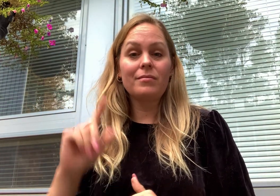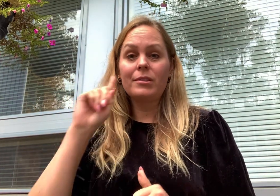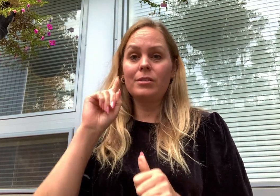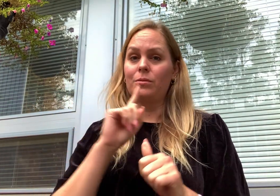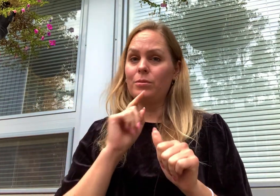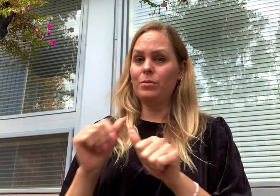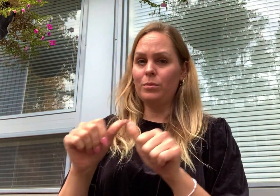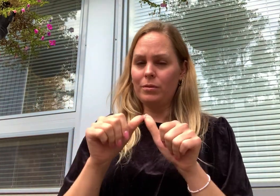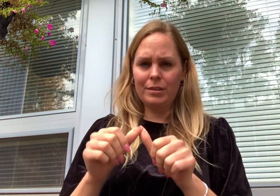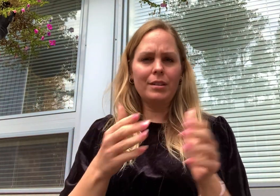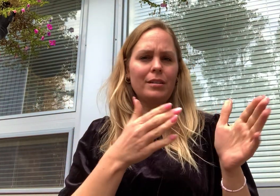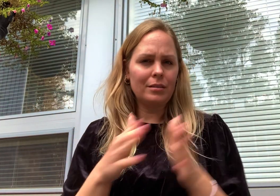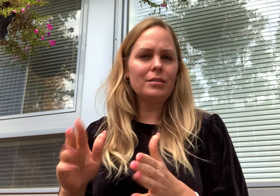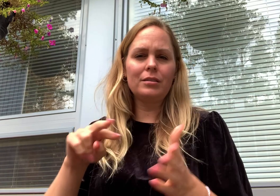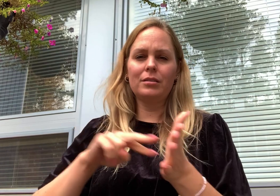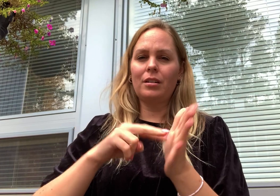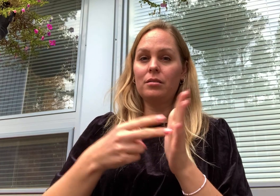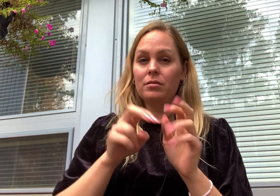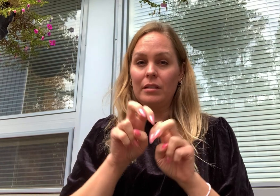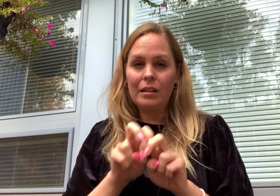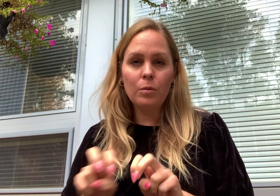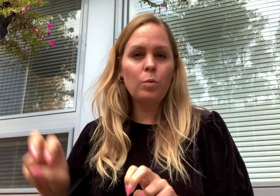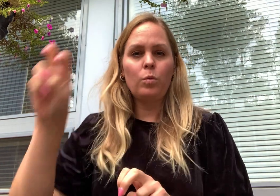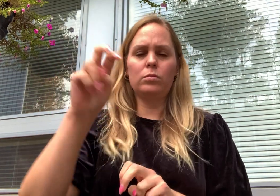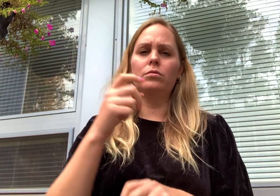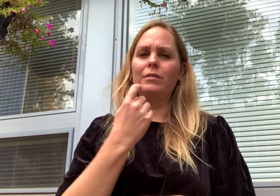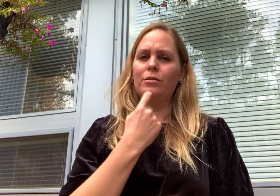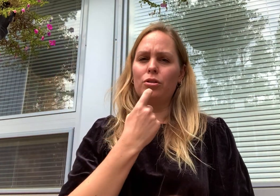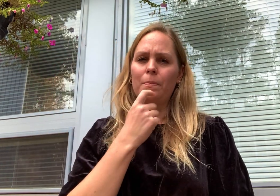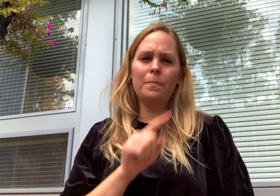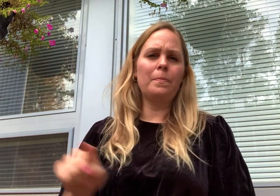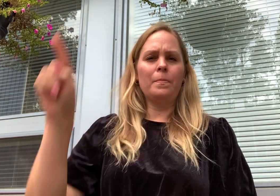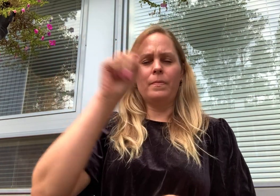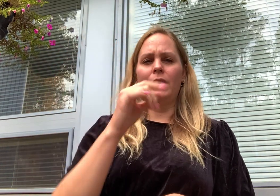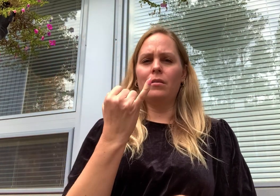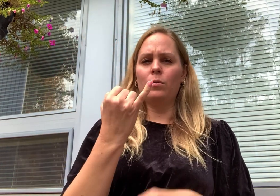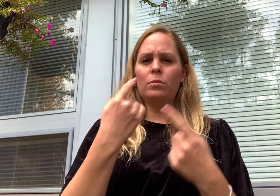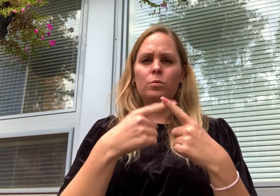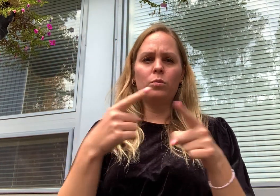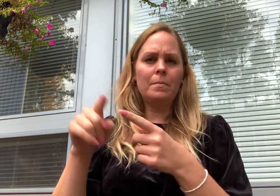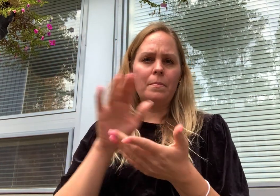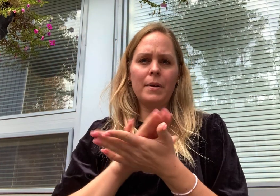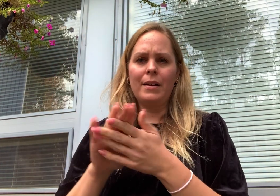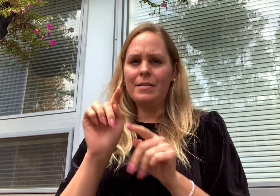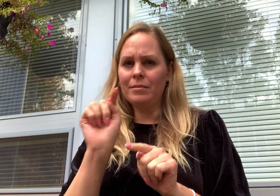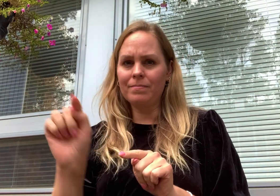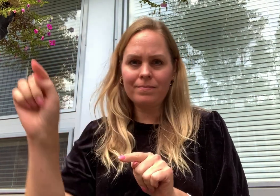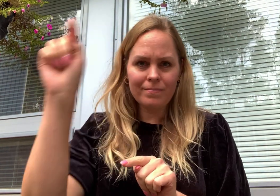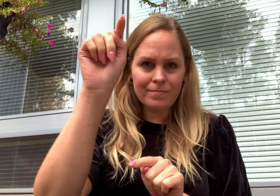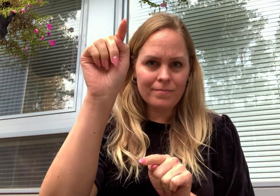Kuurojen Liitto järjestää strategiakiertueen, - jonka aikana käydään kuudessa paikassa eri puolilla Suomea.